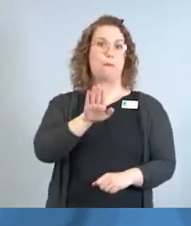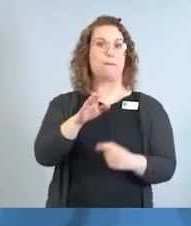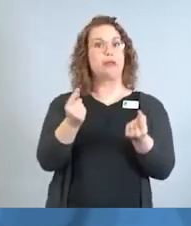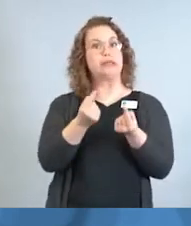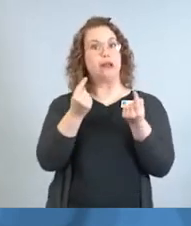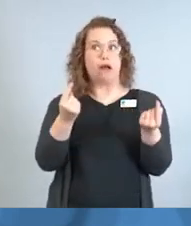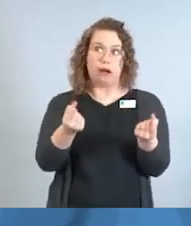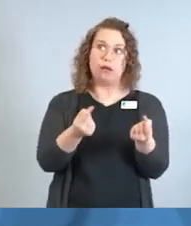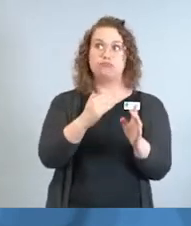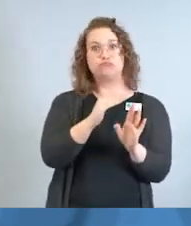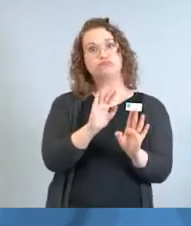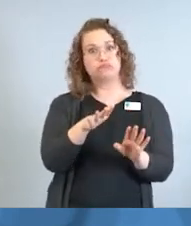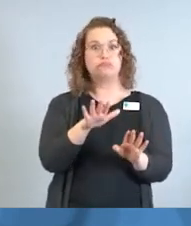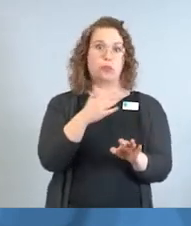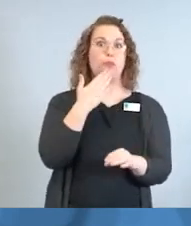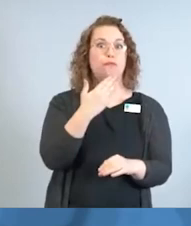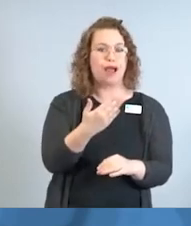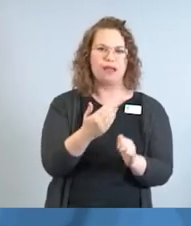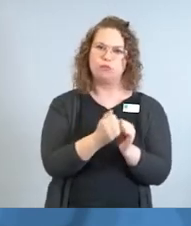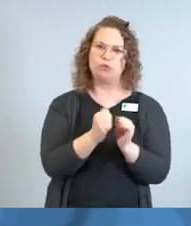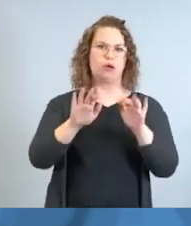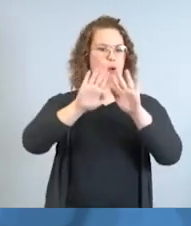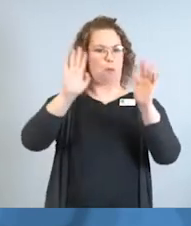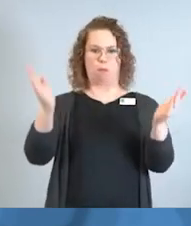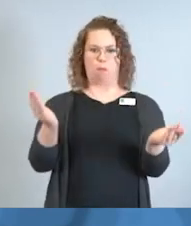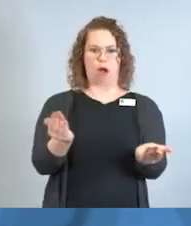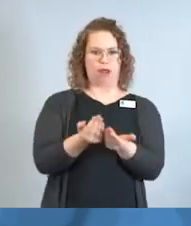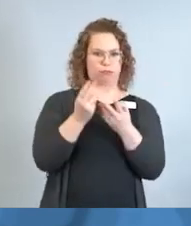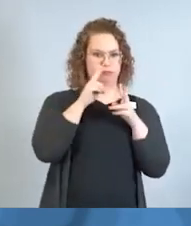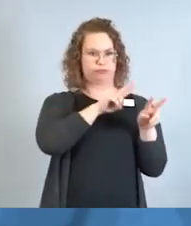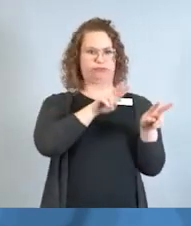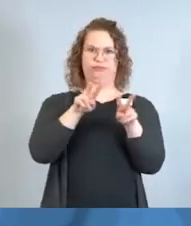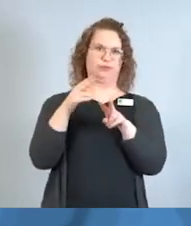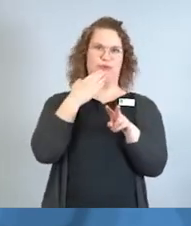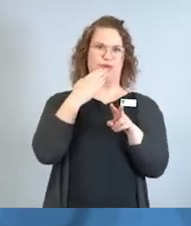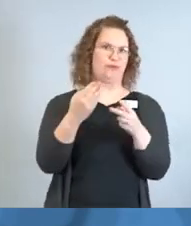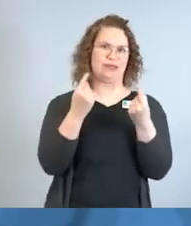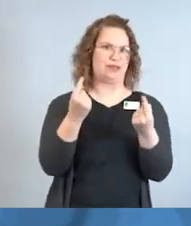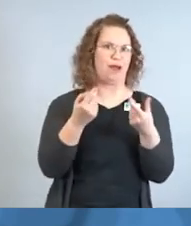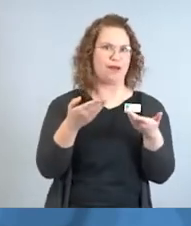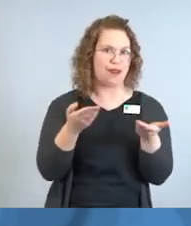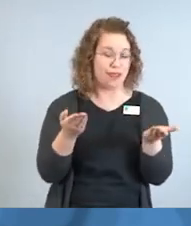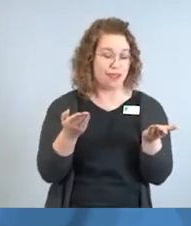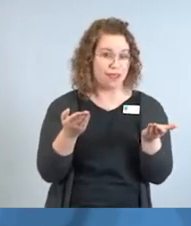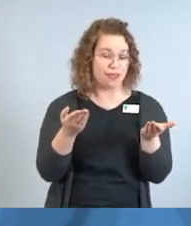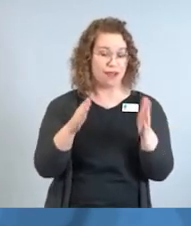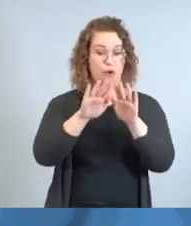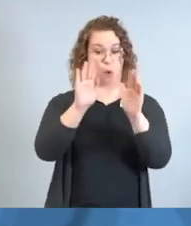koko maailman tasolla näin ei suinkaan ole. Maailman väestöstä vain 5,9 % on saanut ykkösannoksen.